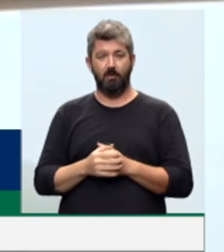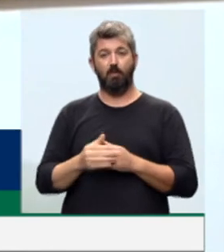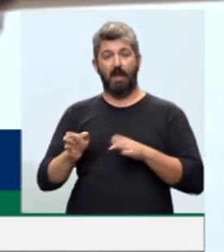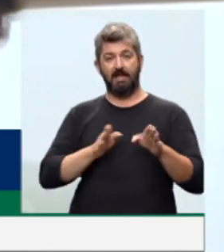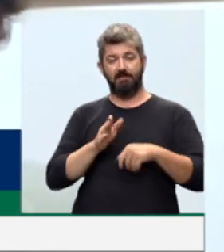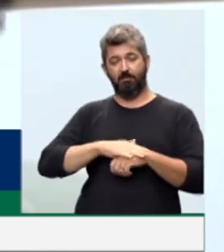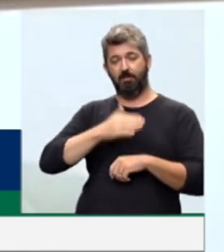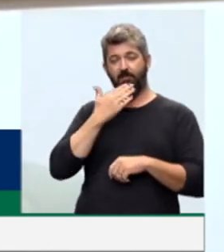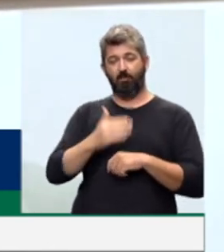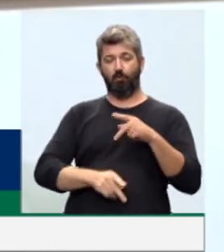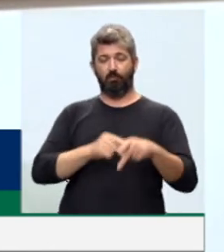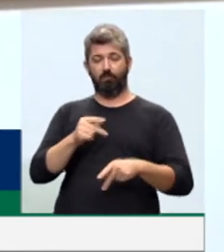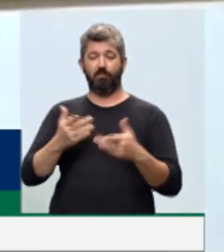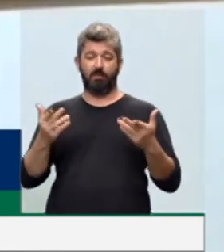PROVISÓRIA UM ELEMENTO PARA